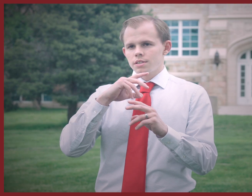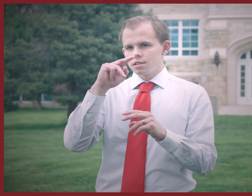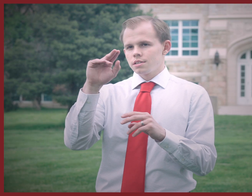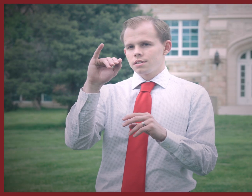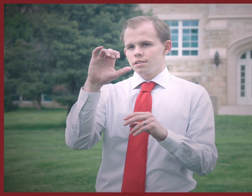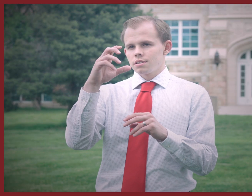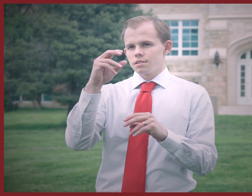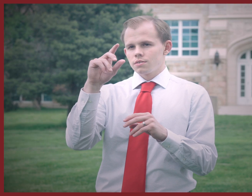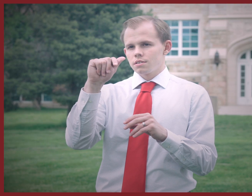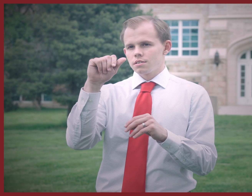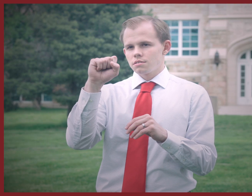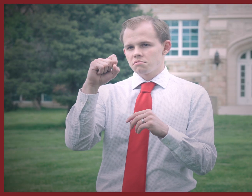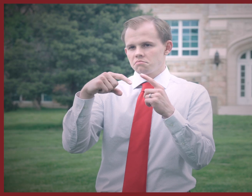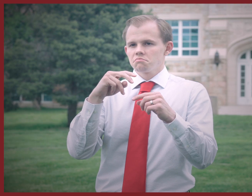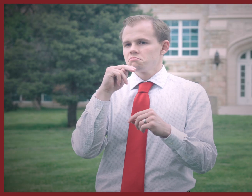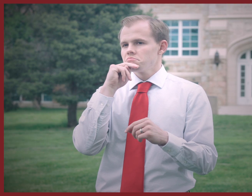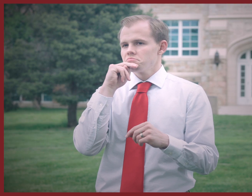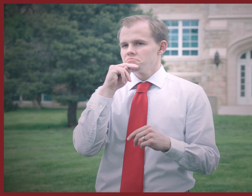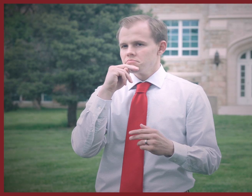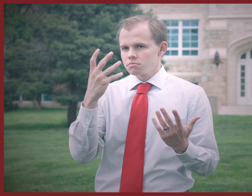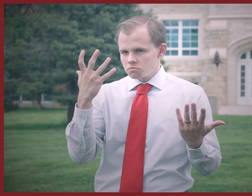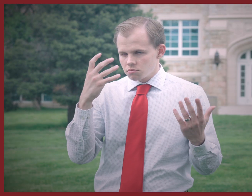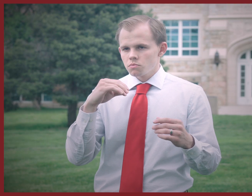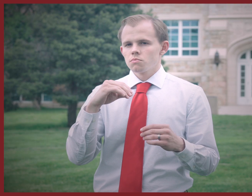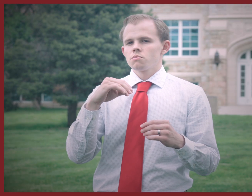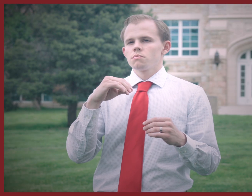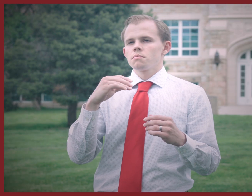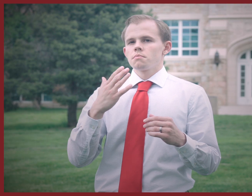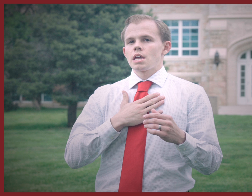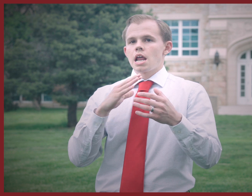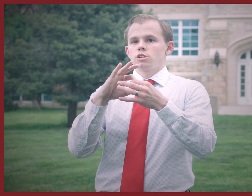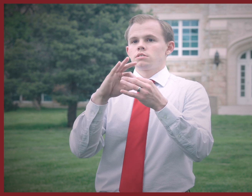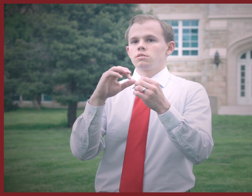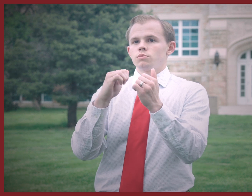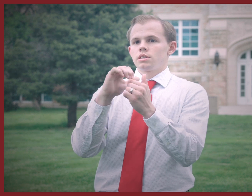Hola, me llamo Nicholas. Este es mi nombre en señas.